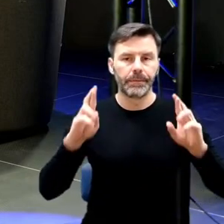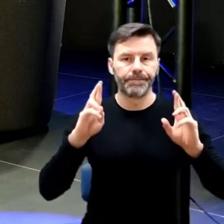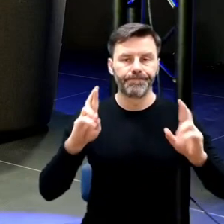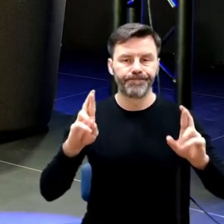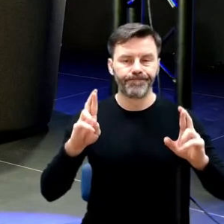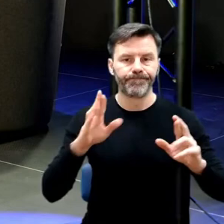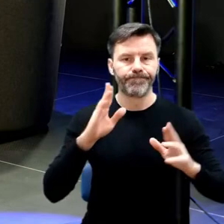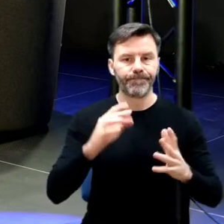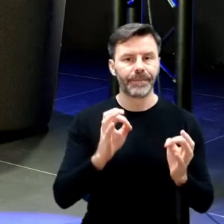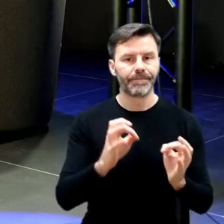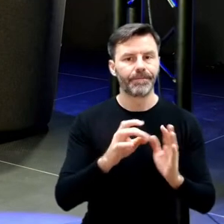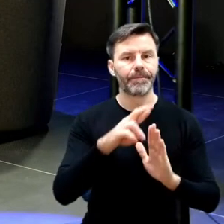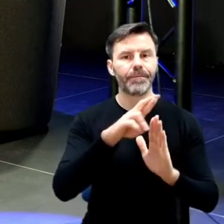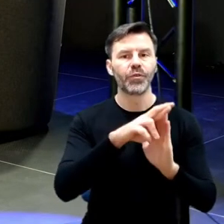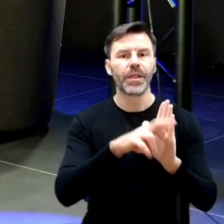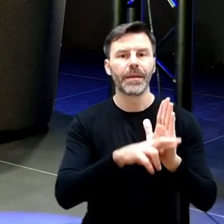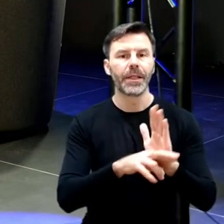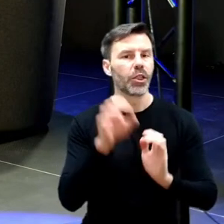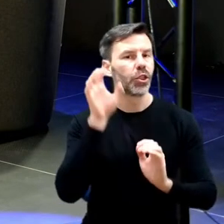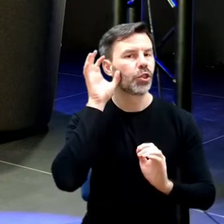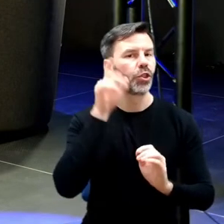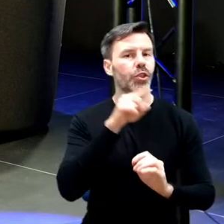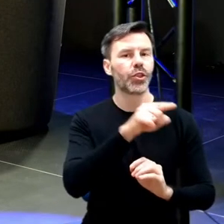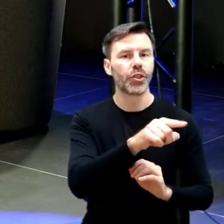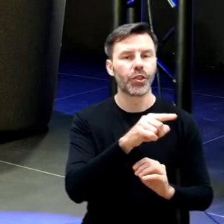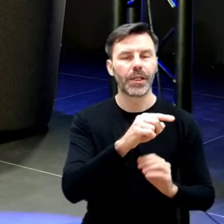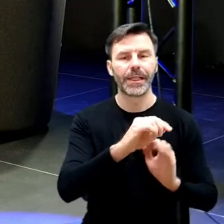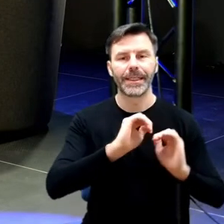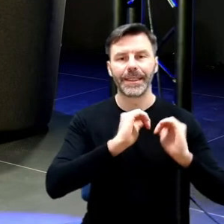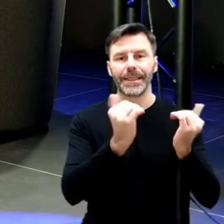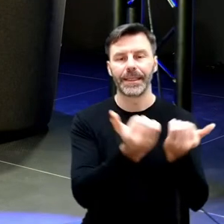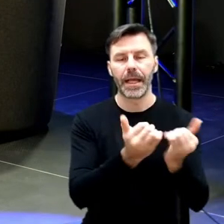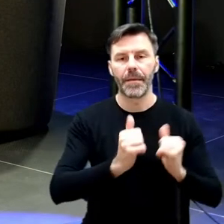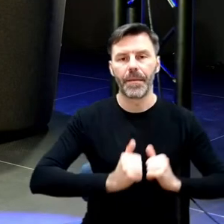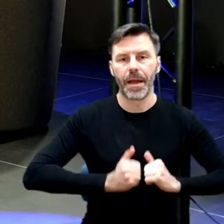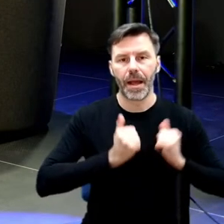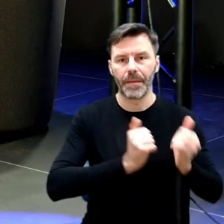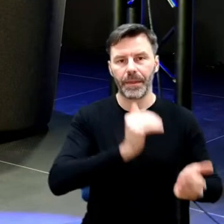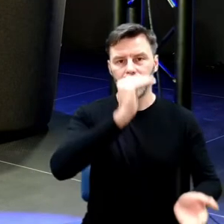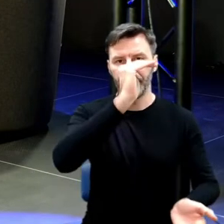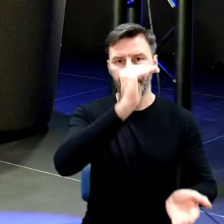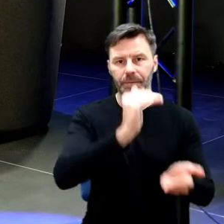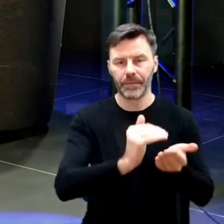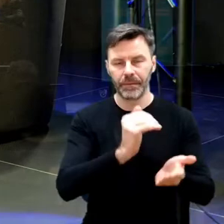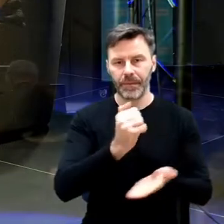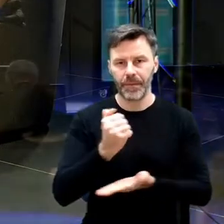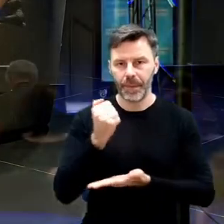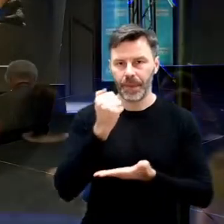w Sejmie rozwiązania, które obniżą maksymalny poziom dofinansowania kredytów SBC